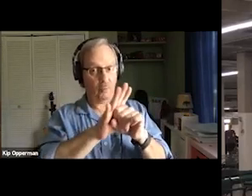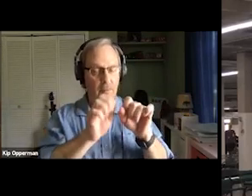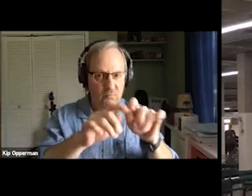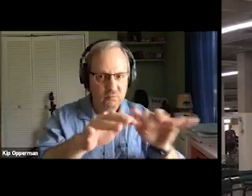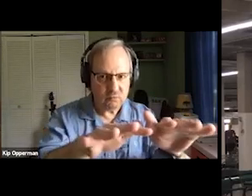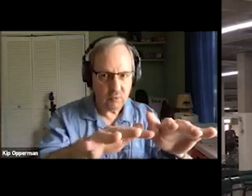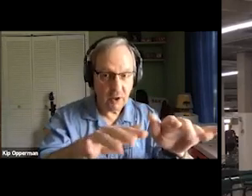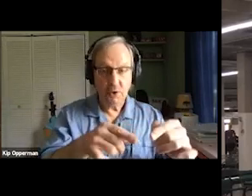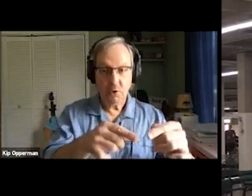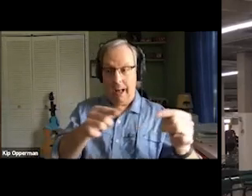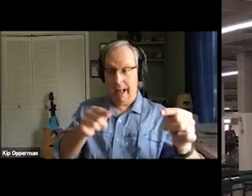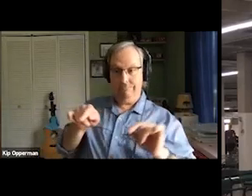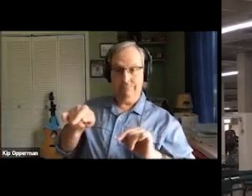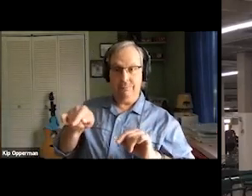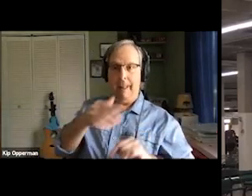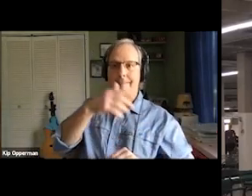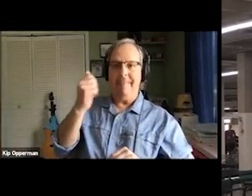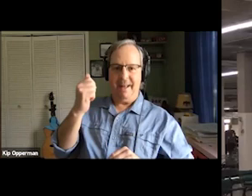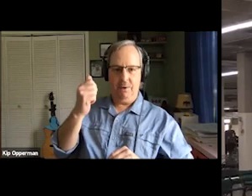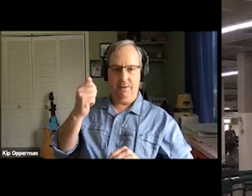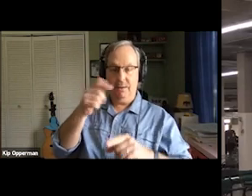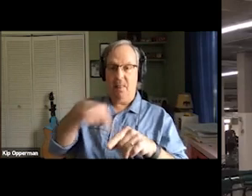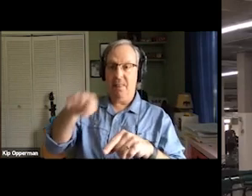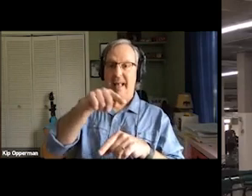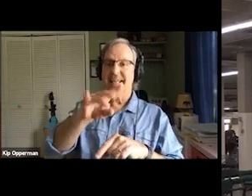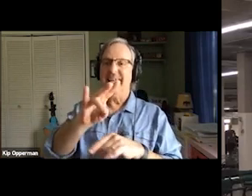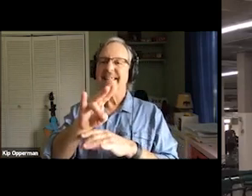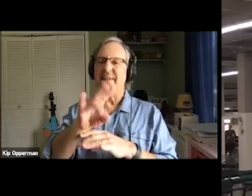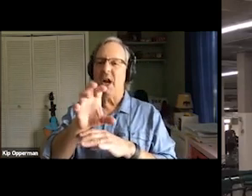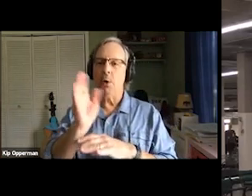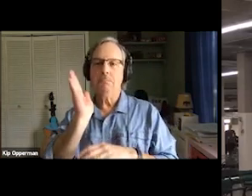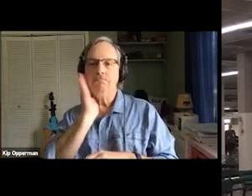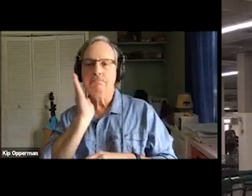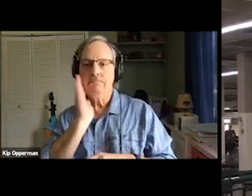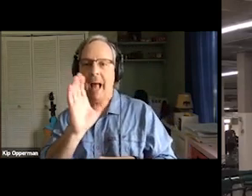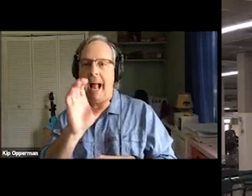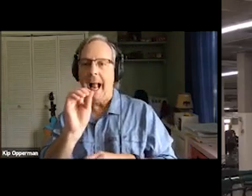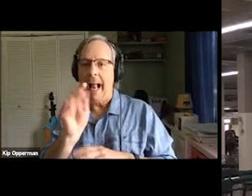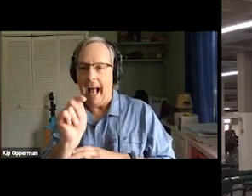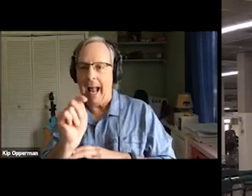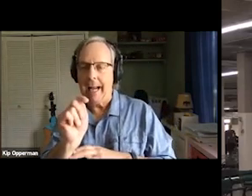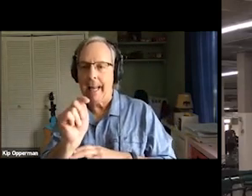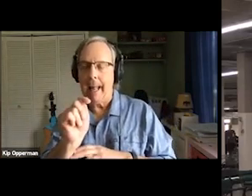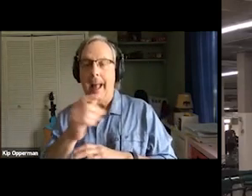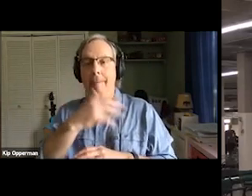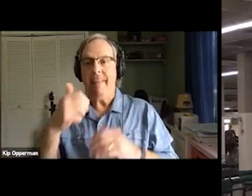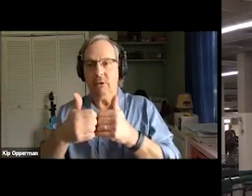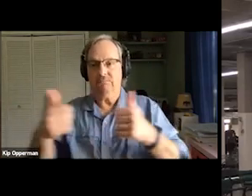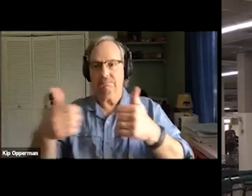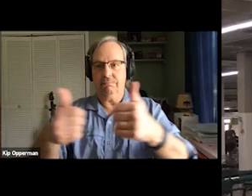Entonces, lo que están viendo, lo crean o no, son 700 catres que tenían un mejor espacio que lo que teníamos anteriormente en estos refugios.